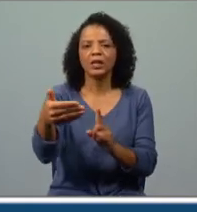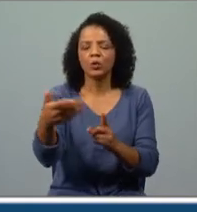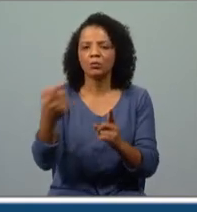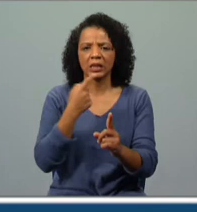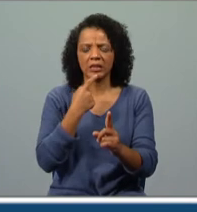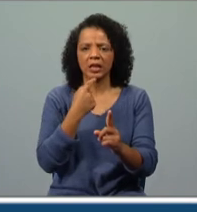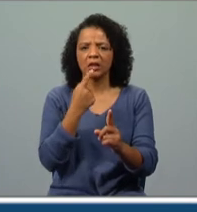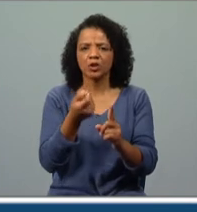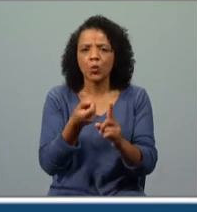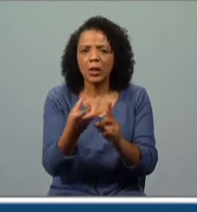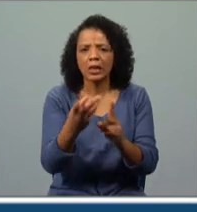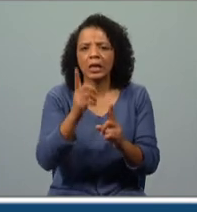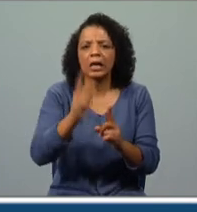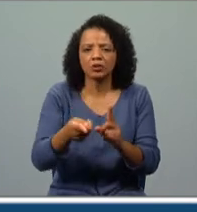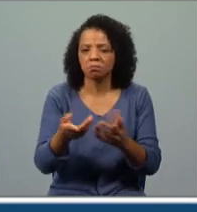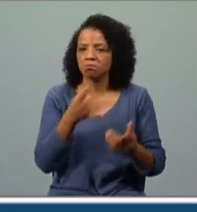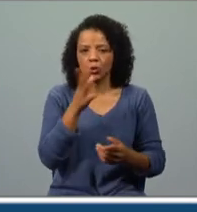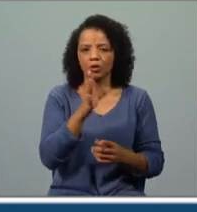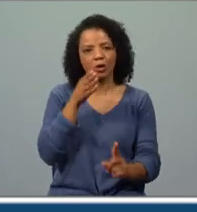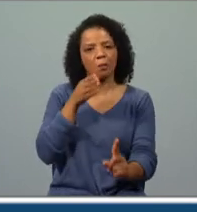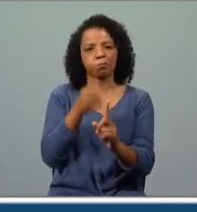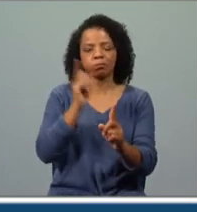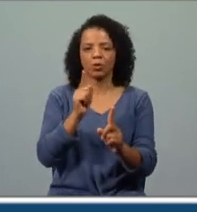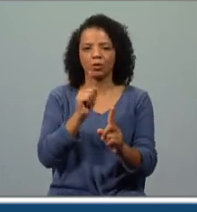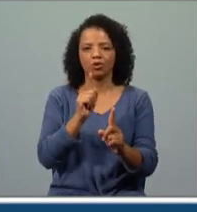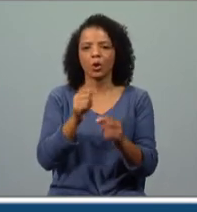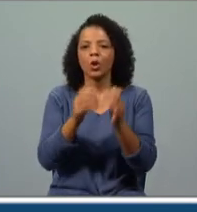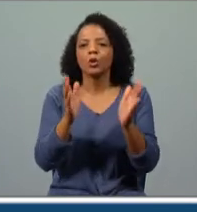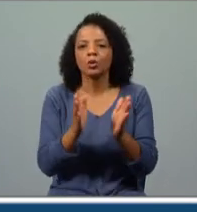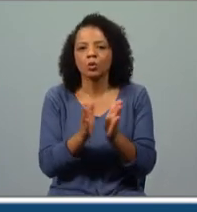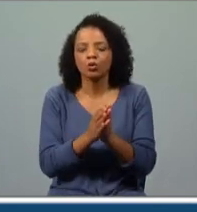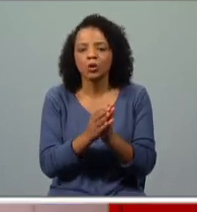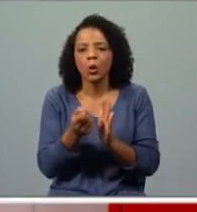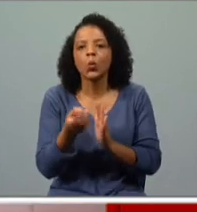não indica uma quantidade precisa de de quem é que são estes todos quanto é que 並不表示準確的數量這些都是誰 多少錢